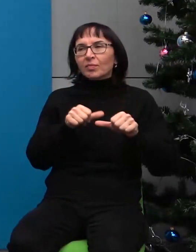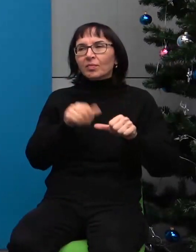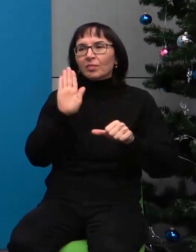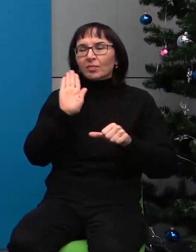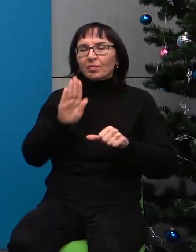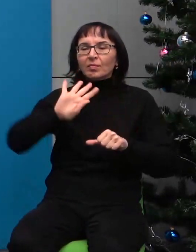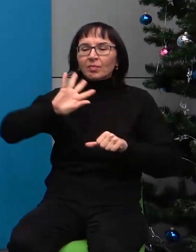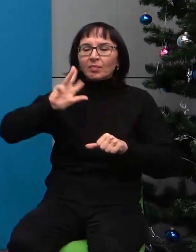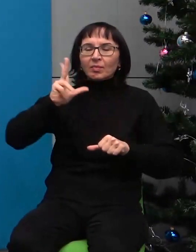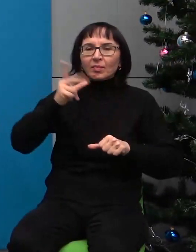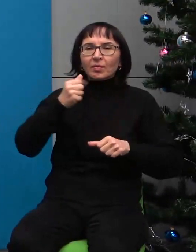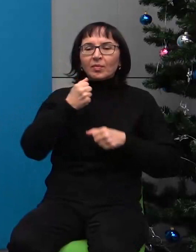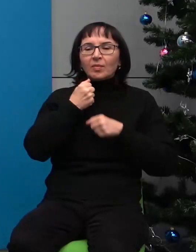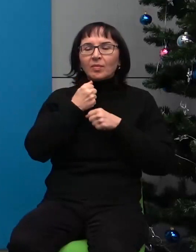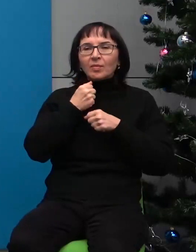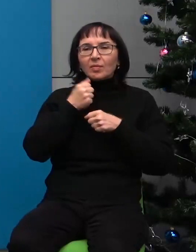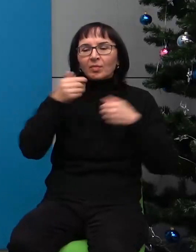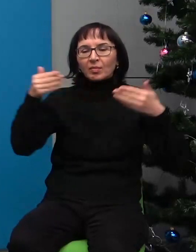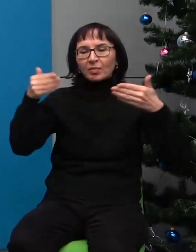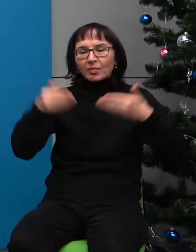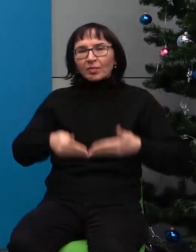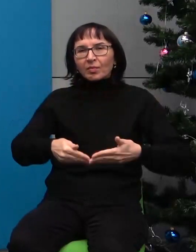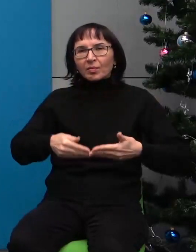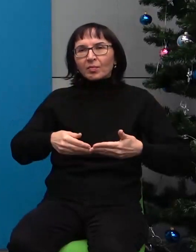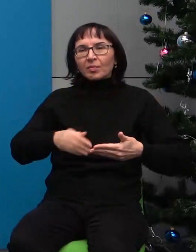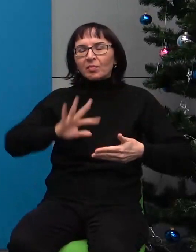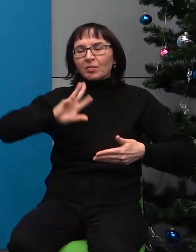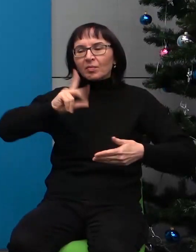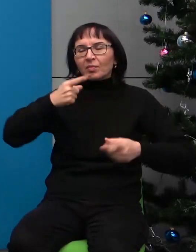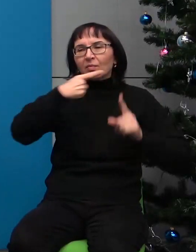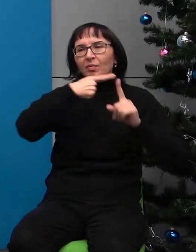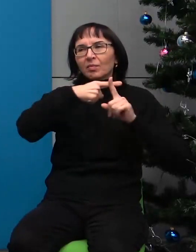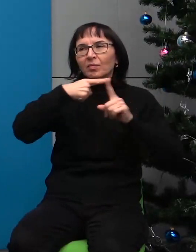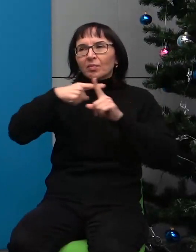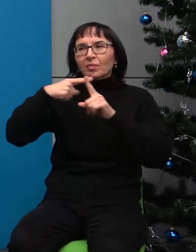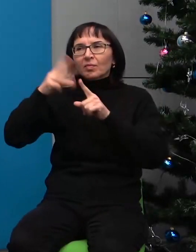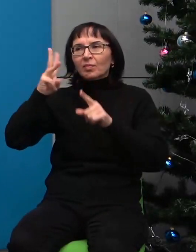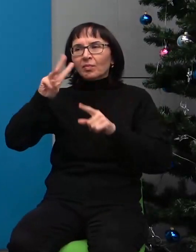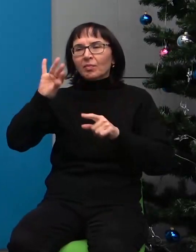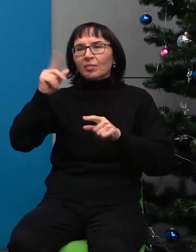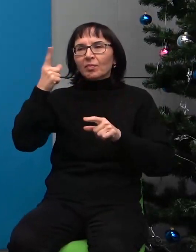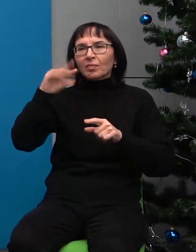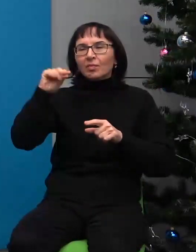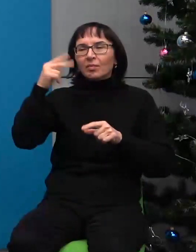na takim najlepszym cmentarzu we Wiedniu. Piękna kwatera.